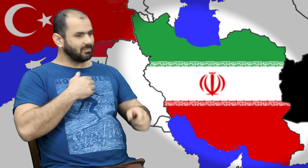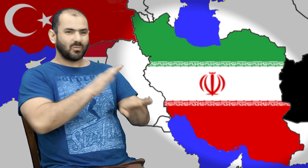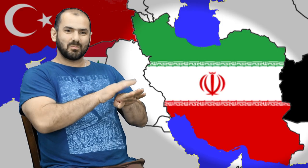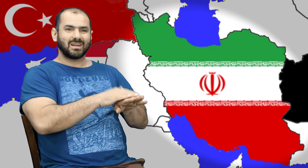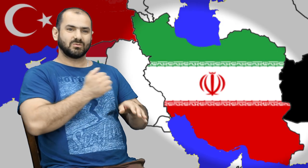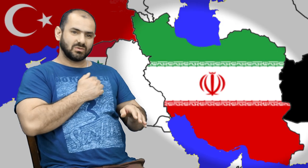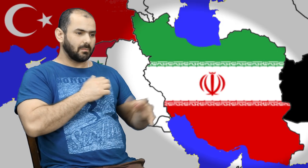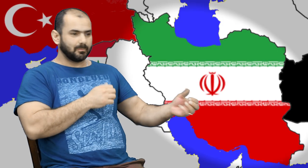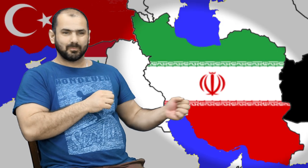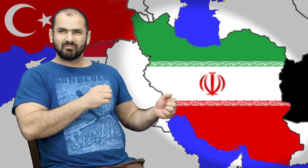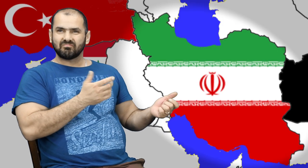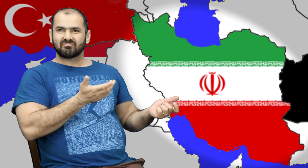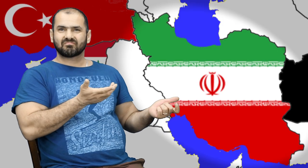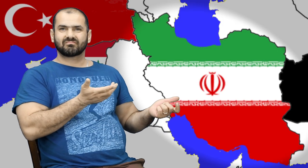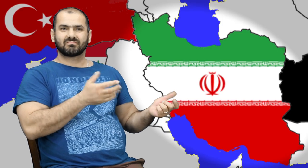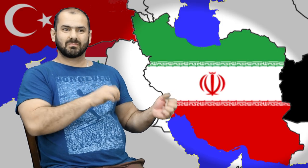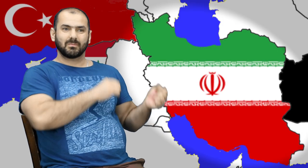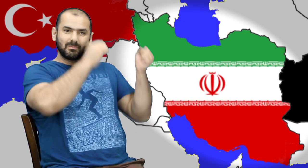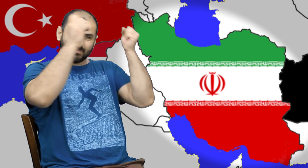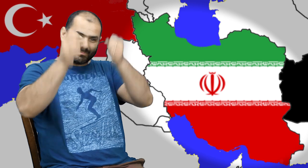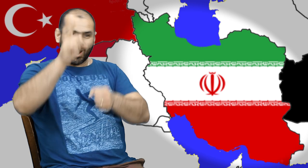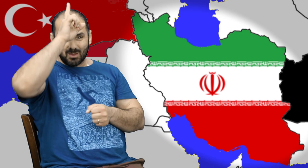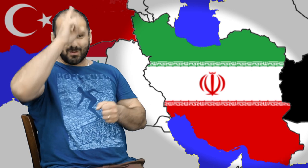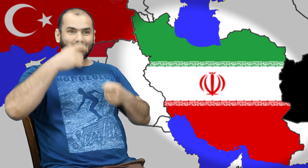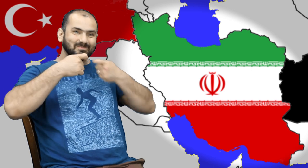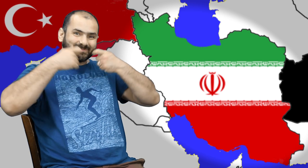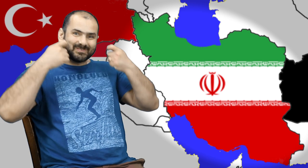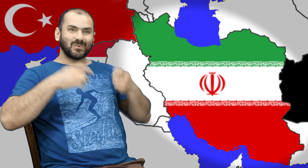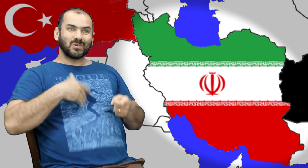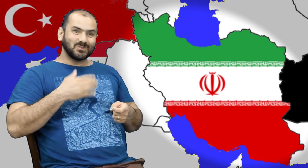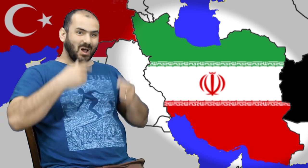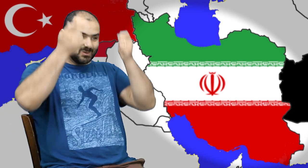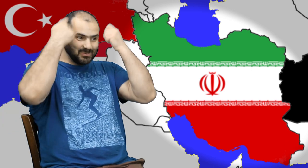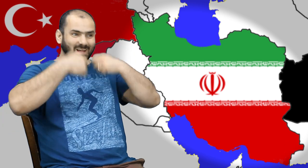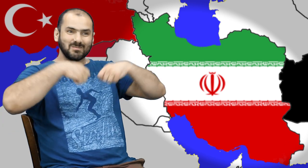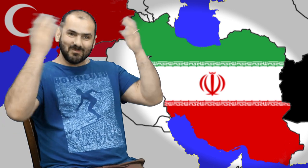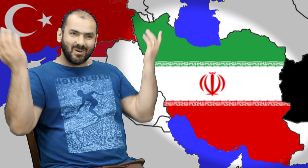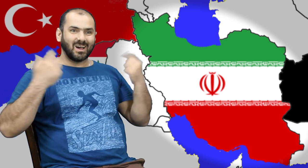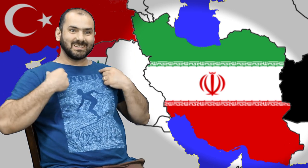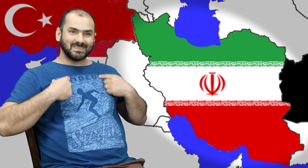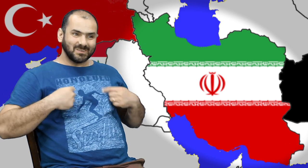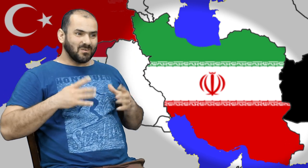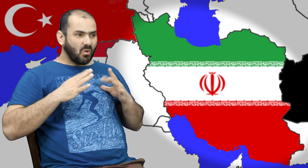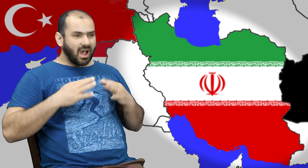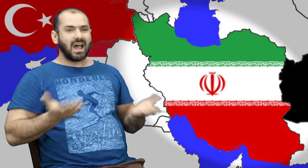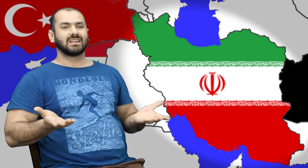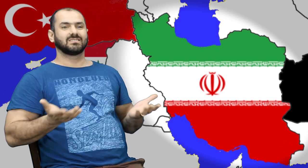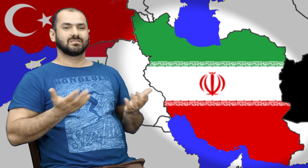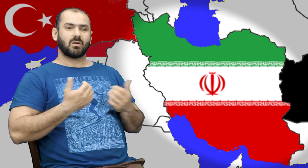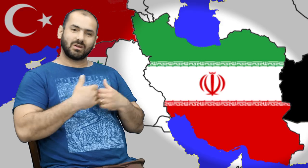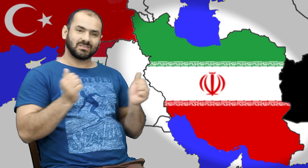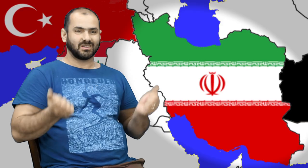Ich sehe hier meine Frau glücklich, das freut mich sehr. Sie mag eben halt keine Kopftuch und kleidet sich gerne frei an.